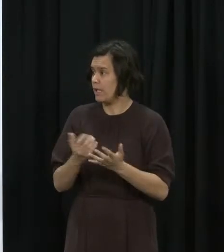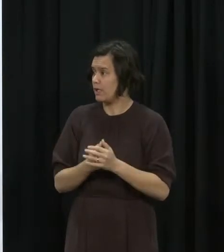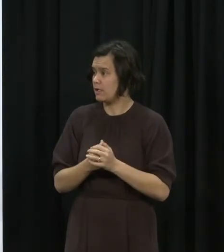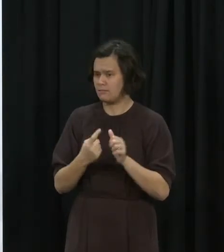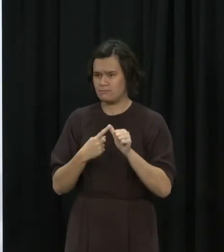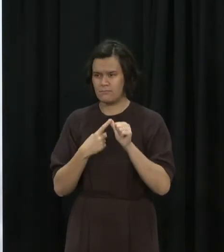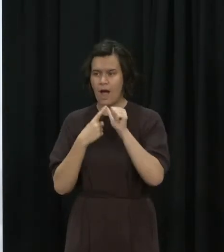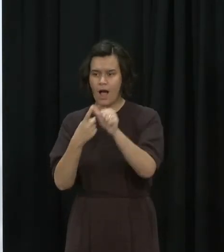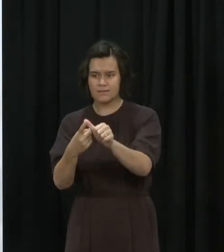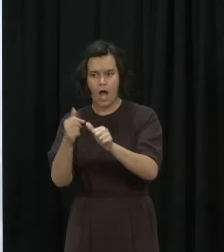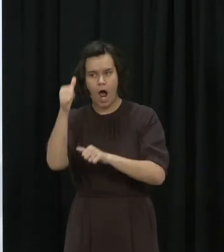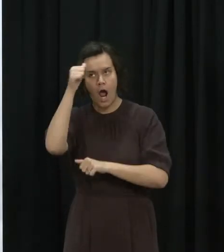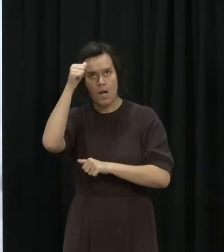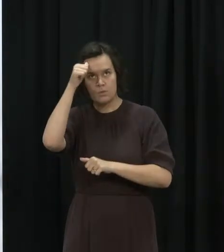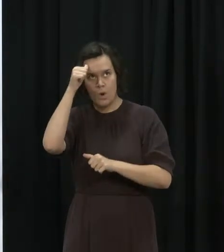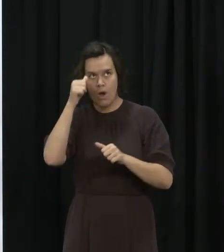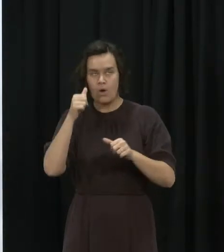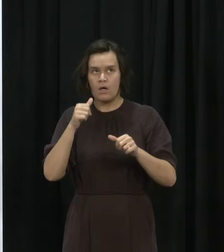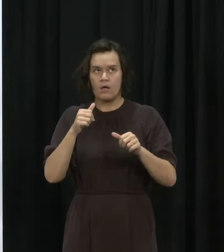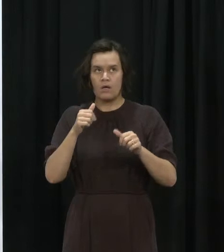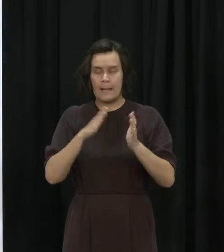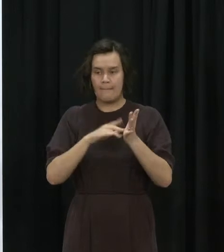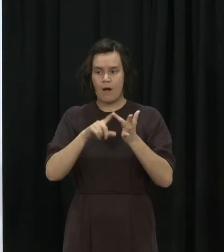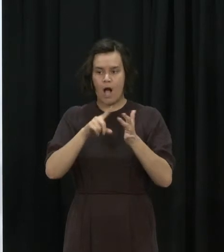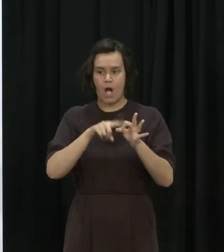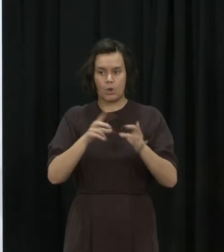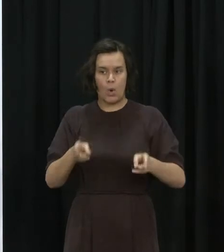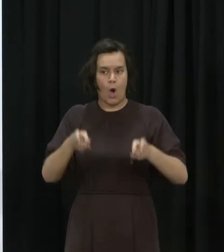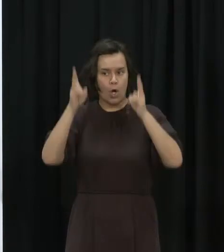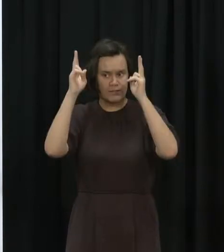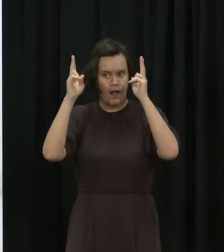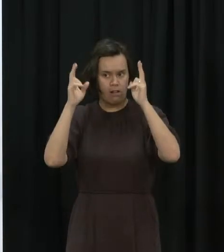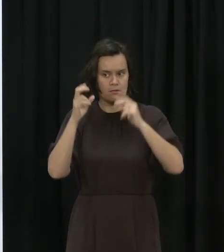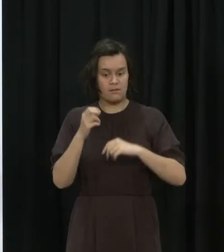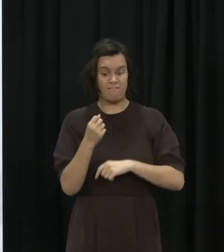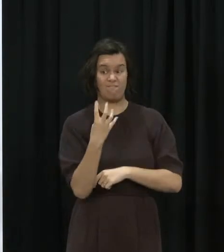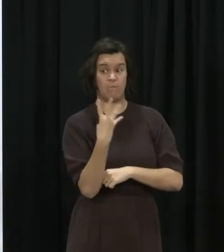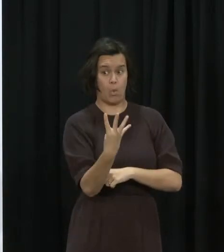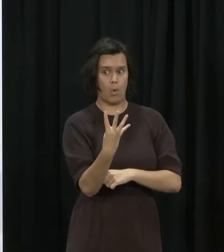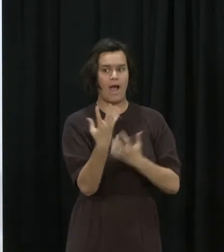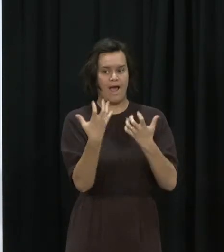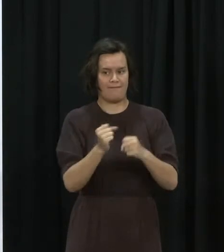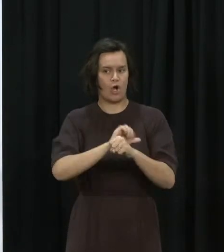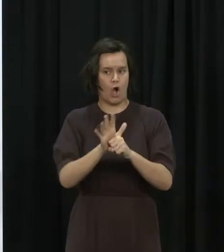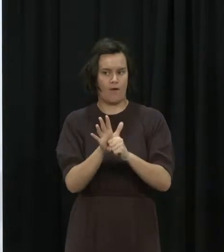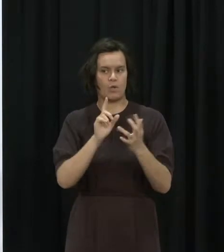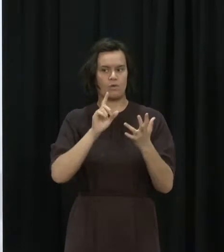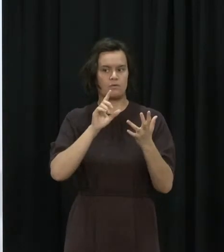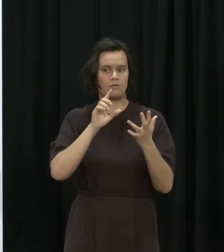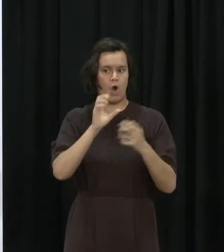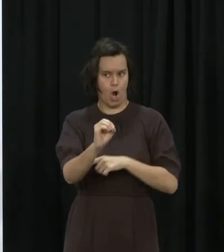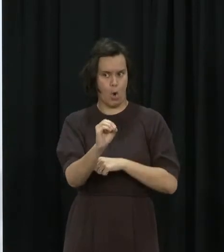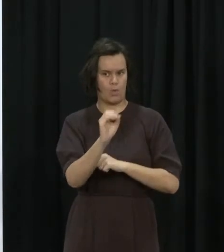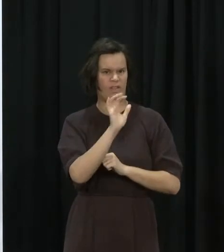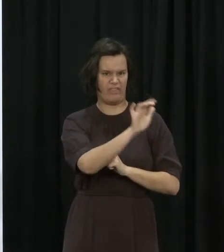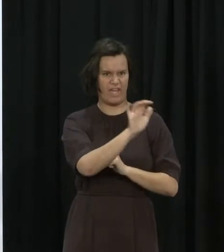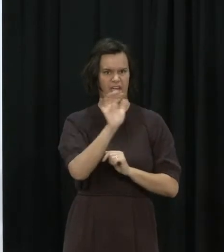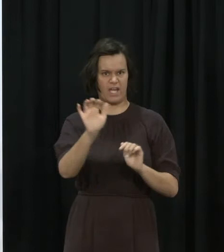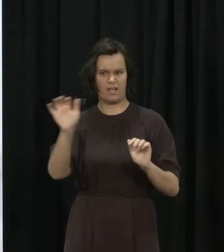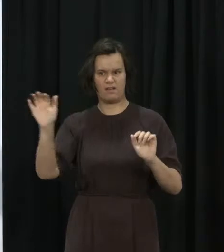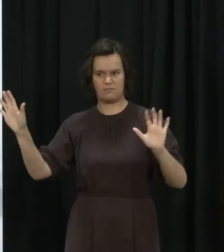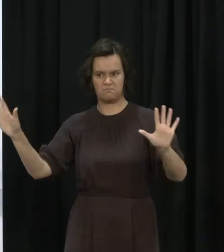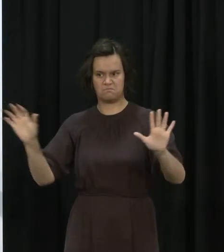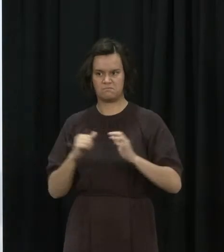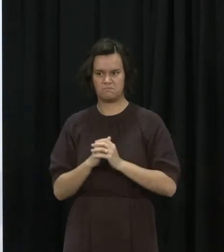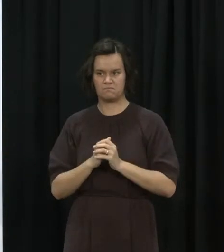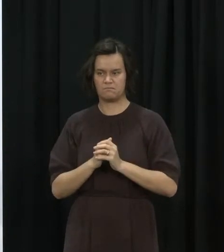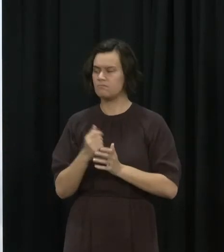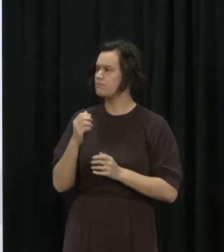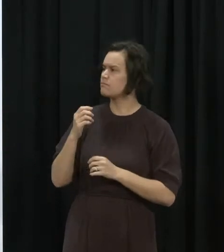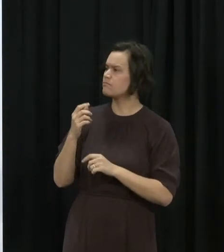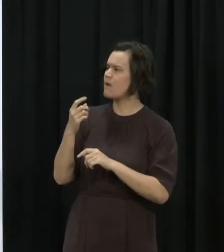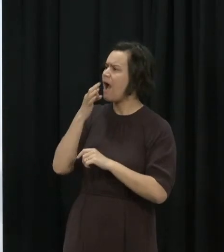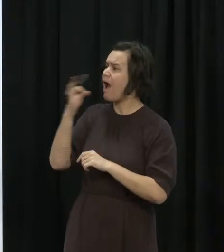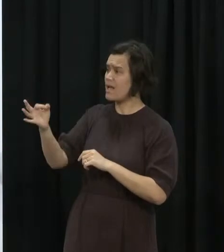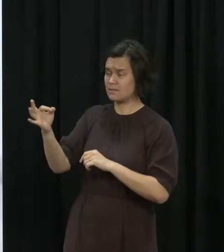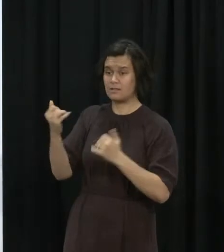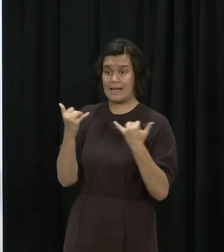(Kare e rangona) i roto i te